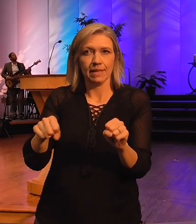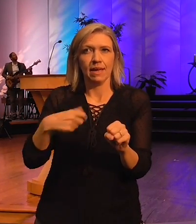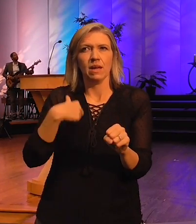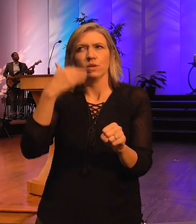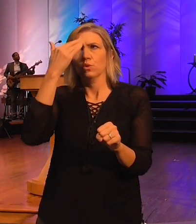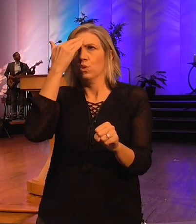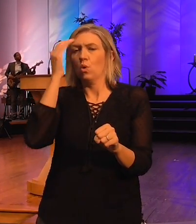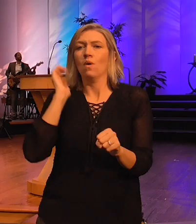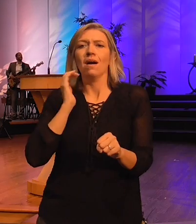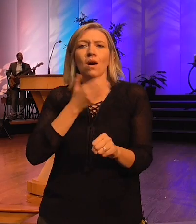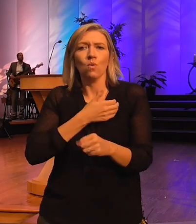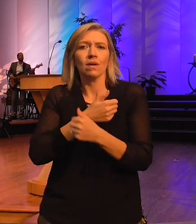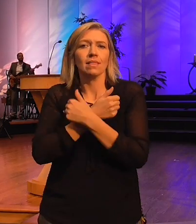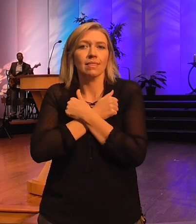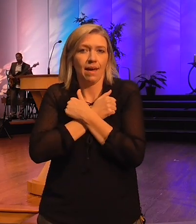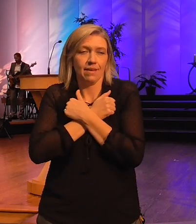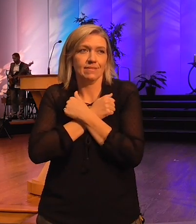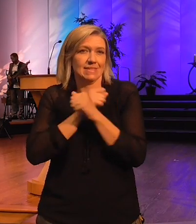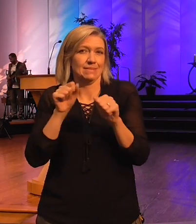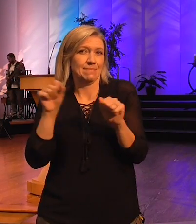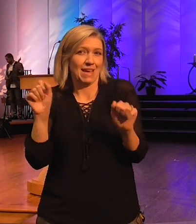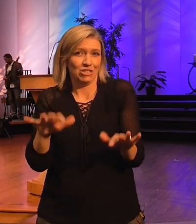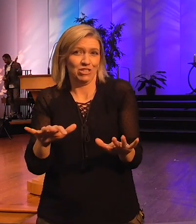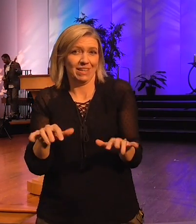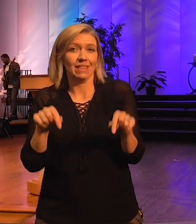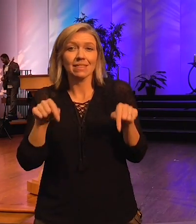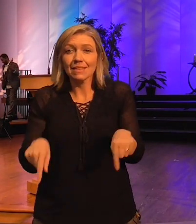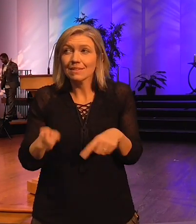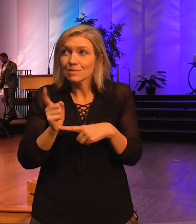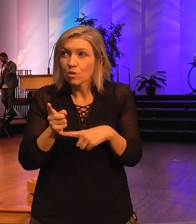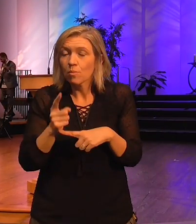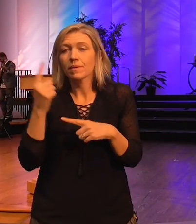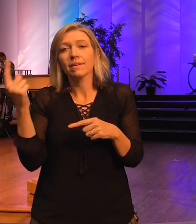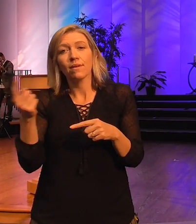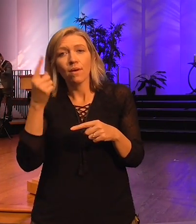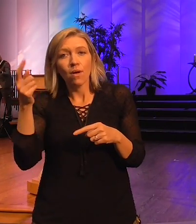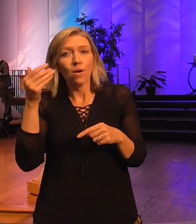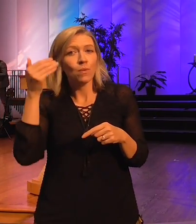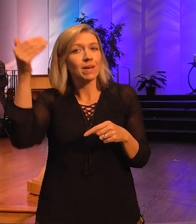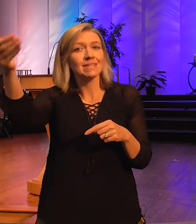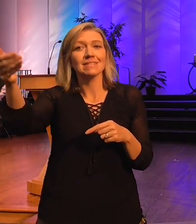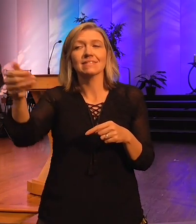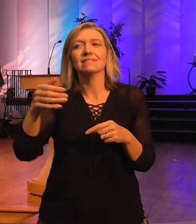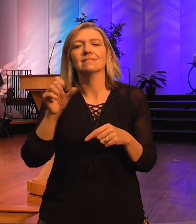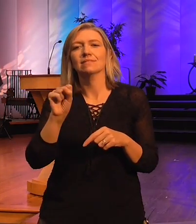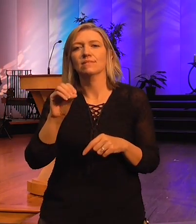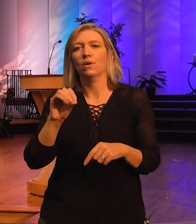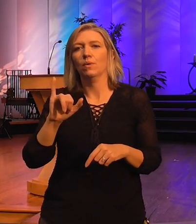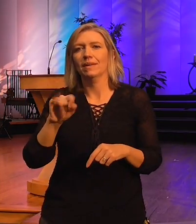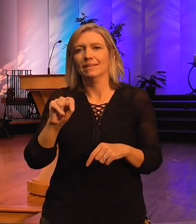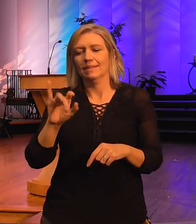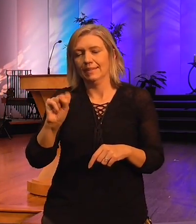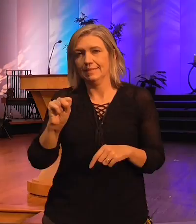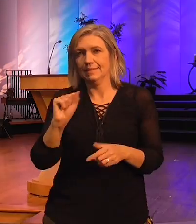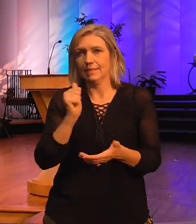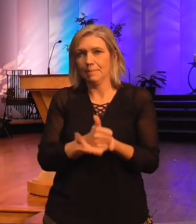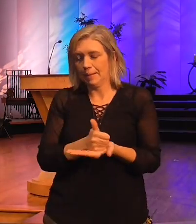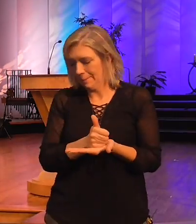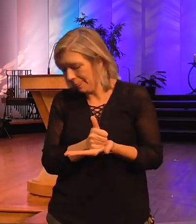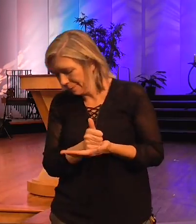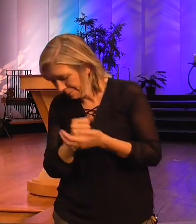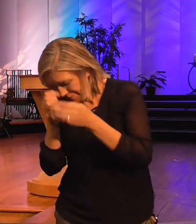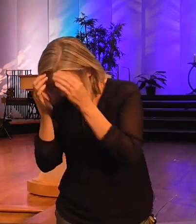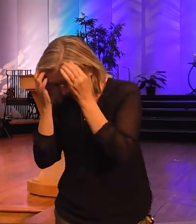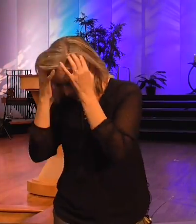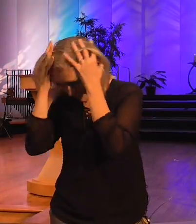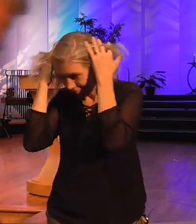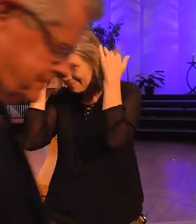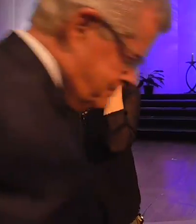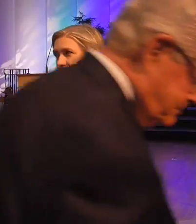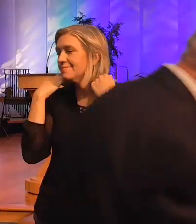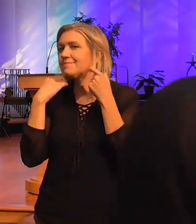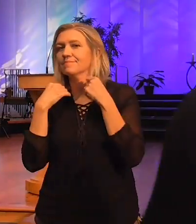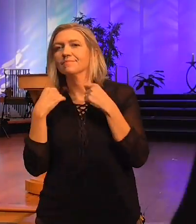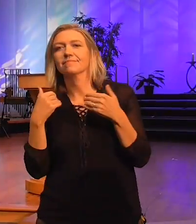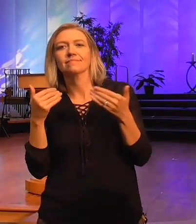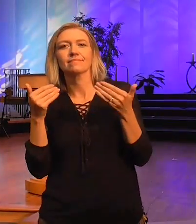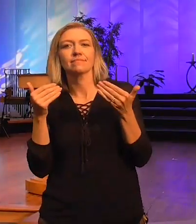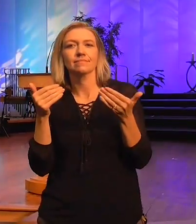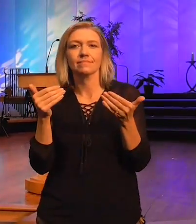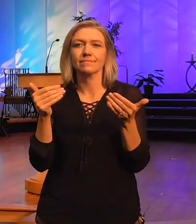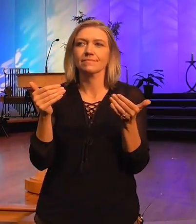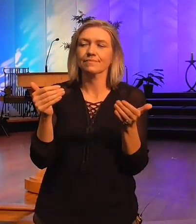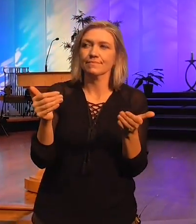vidas son mágicas en este momento y en cada momento, ahora y siempre, y así lo es [Música] Amén, que